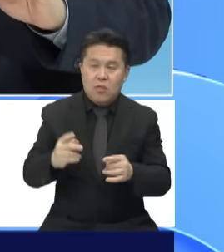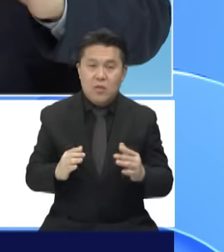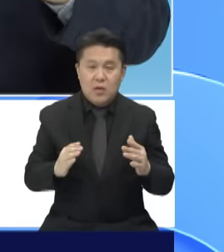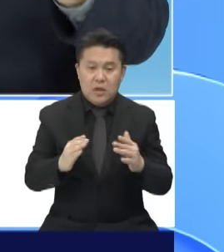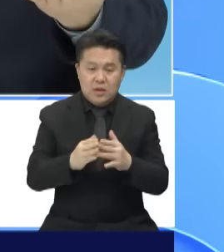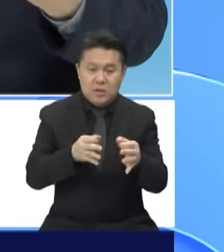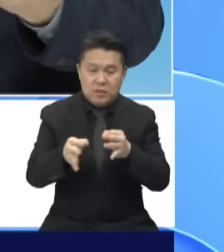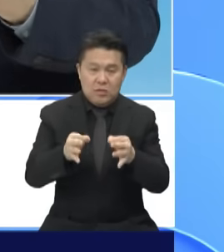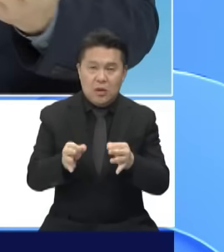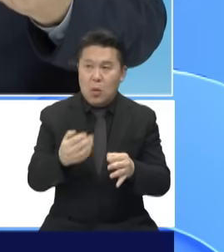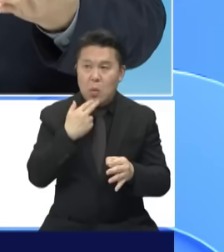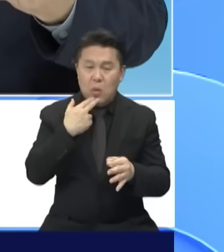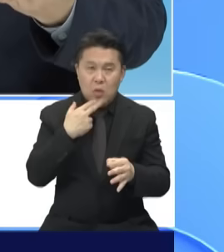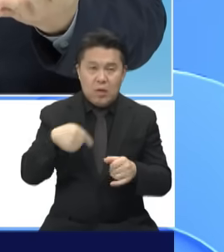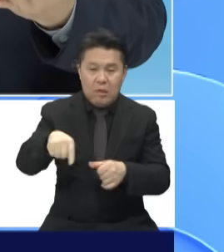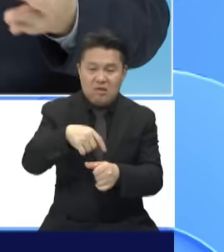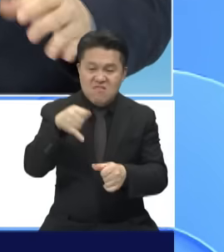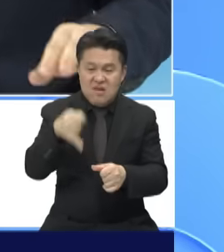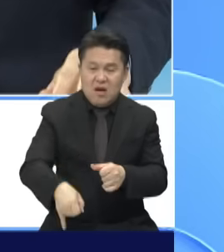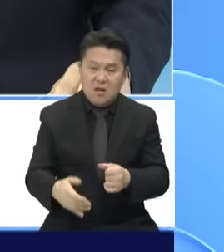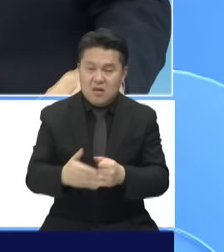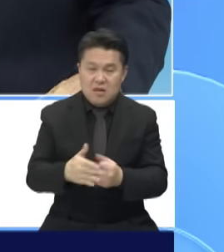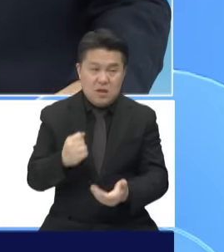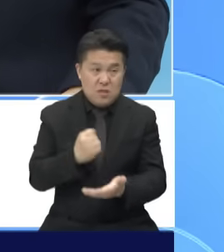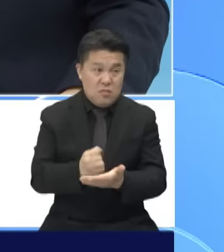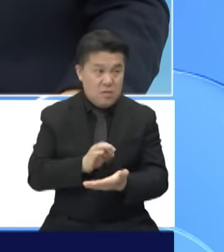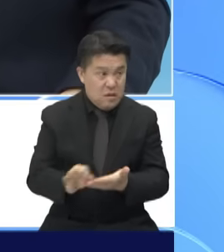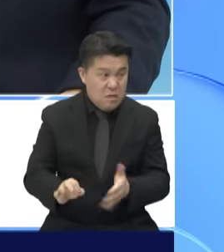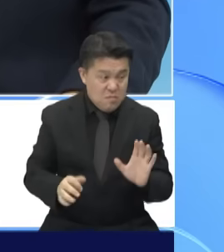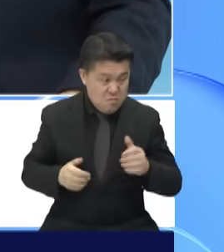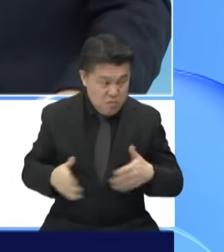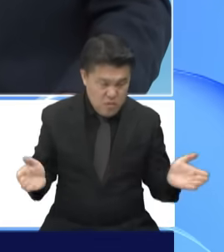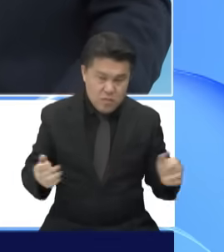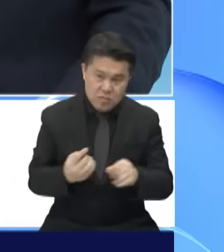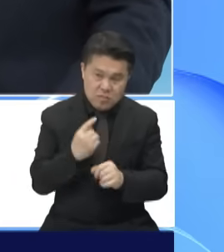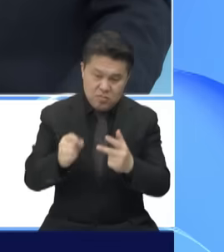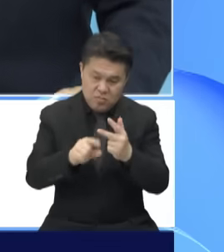나쁘니까 굳이 뭐 이 청약통장을 써라고 해서 작년 7월부터 가입자 수가 크게